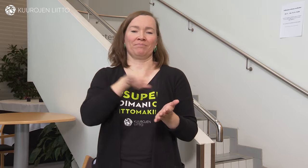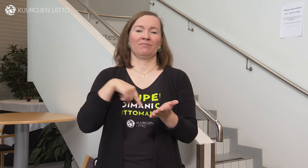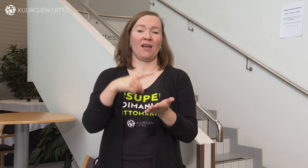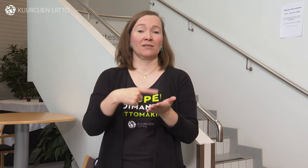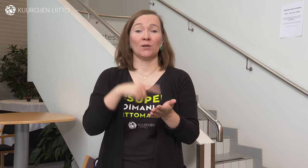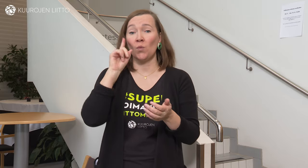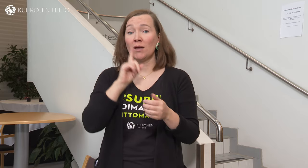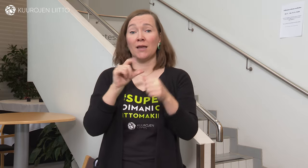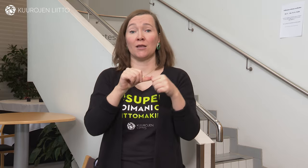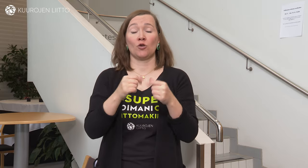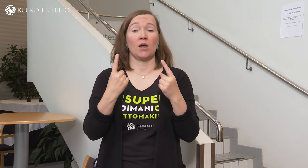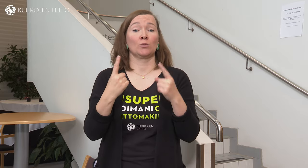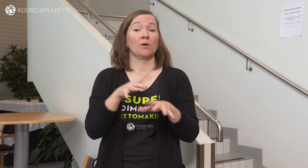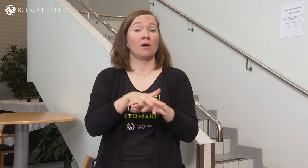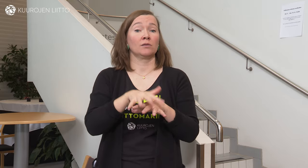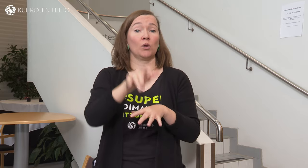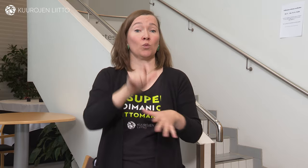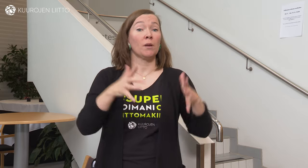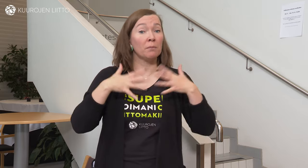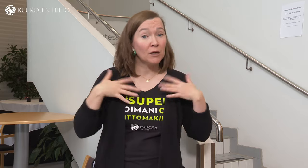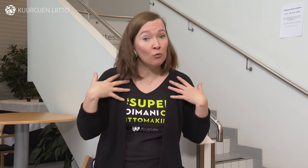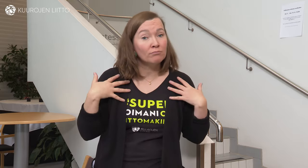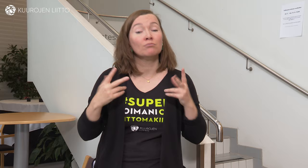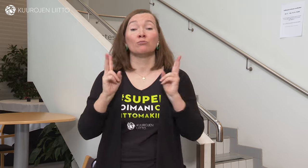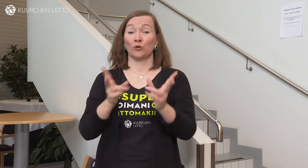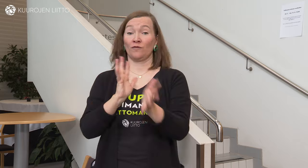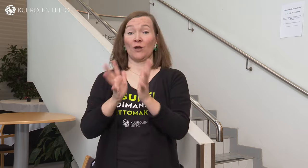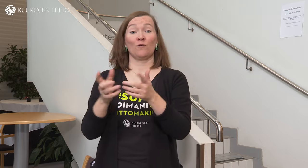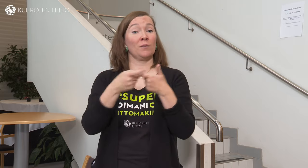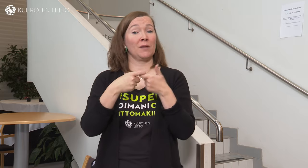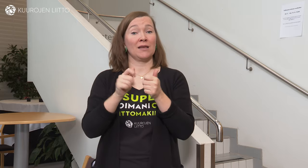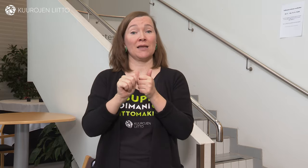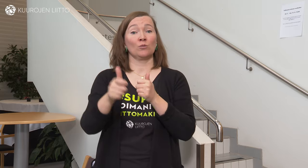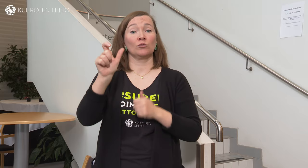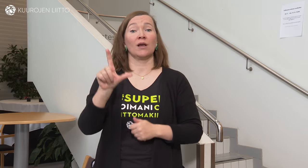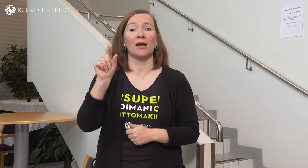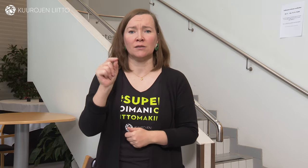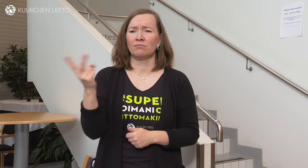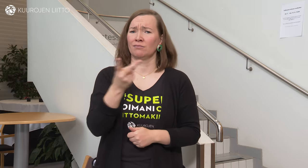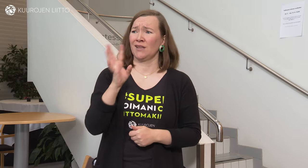Haastattelemme Kuurojen Liiton erityisasiantuntija Pirkko Selin-Grönlundia ja Viittovat perheet ry:n edustajaa Liisa Syväsalmea.